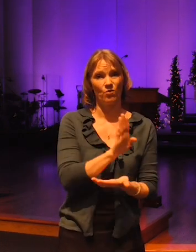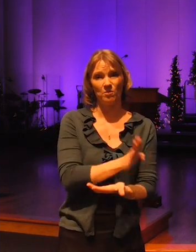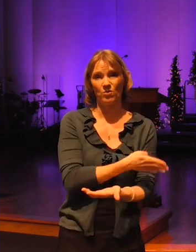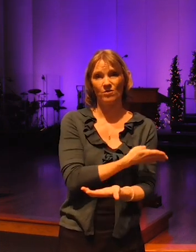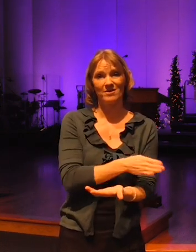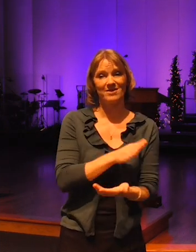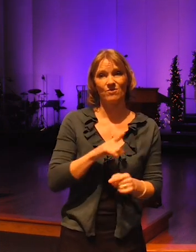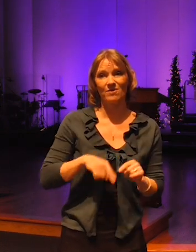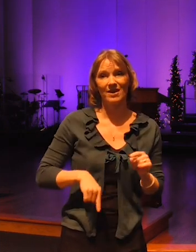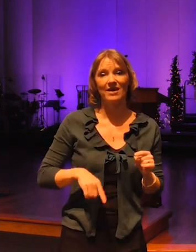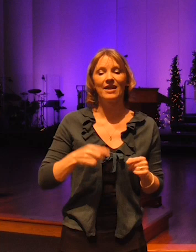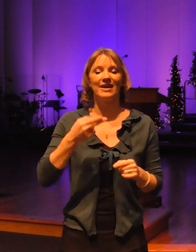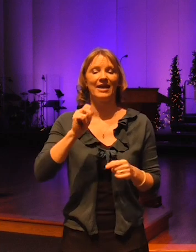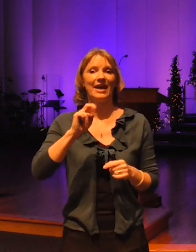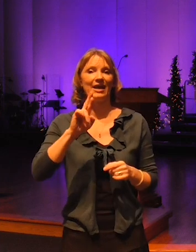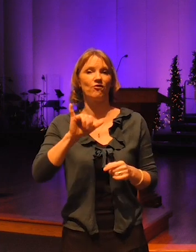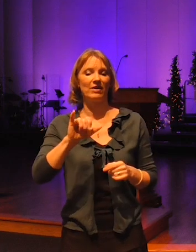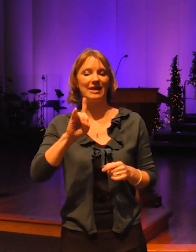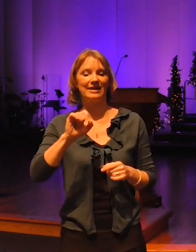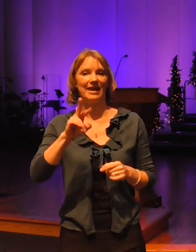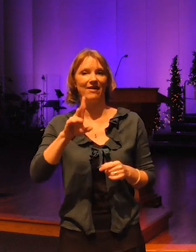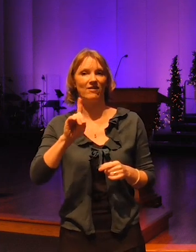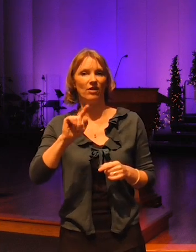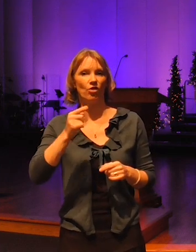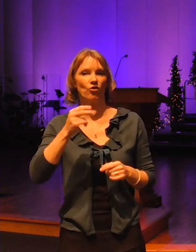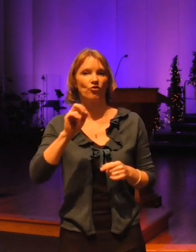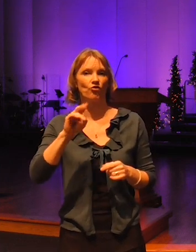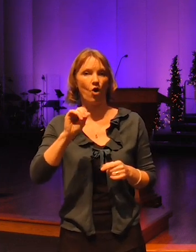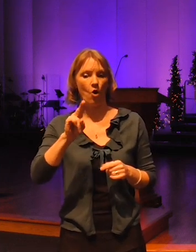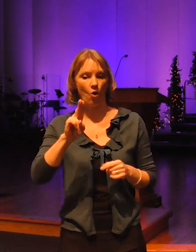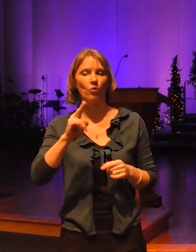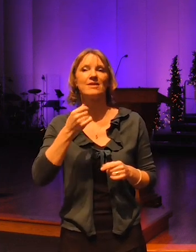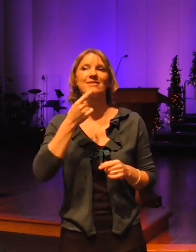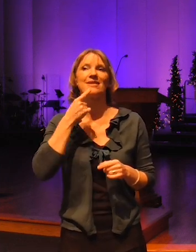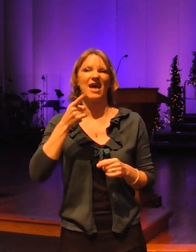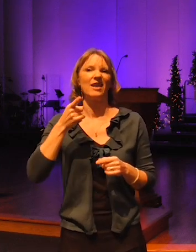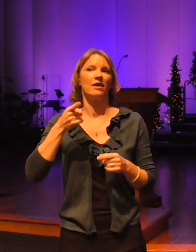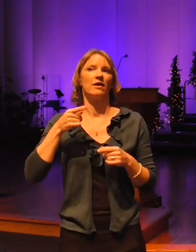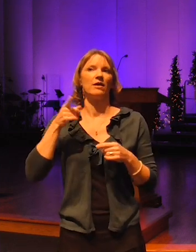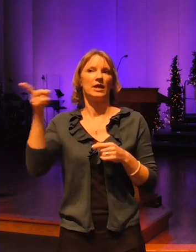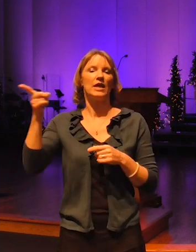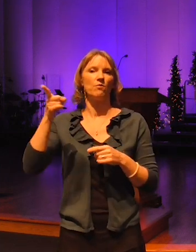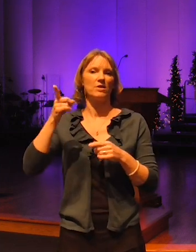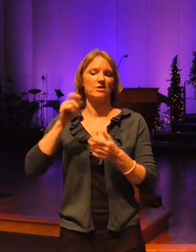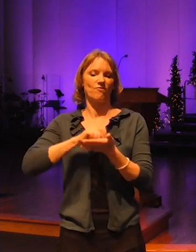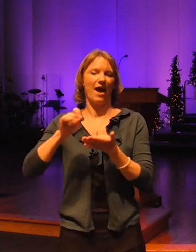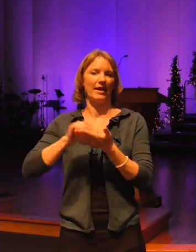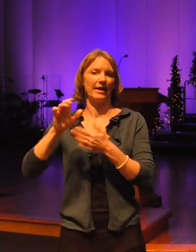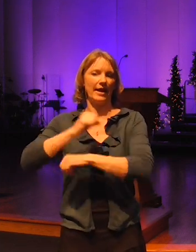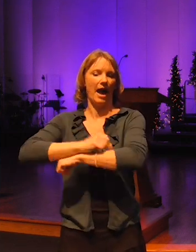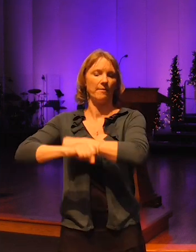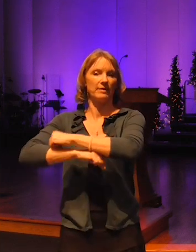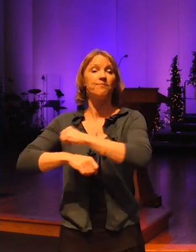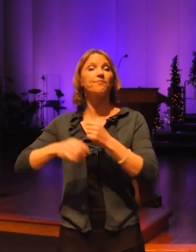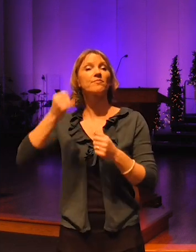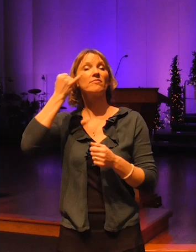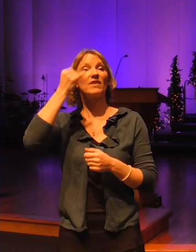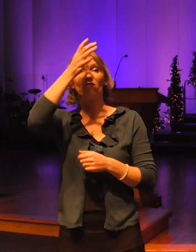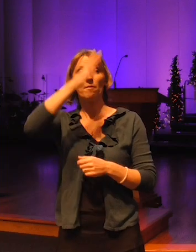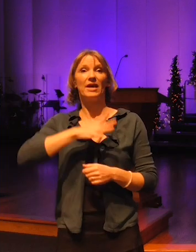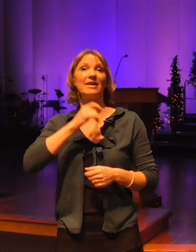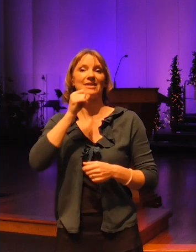Theo escribió en una cabaña que construyó en Walden Pond si un hombre no mantiene el ritmo con sus compañeros.